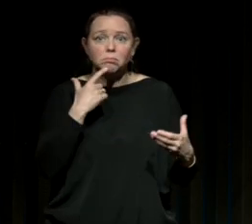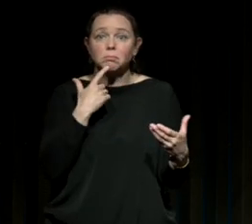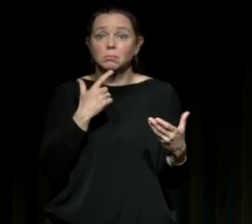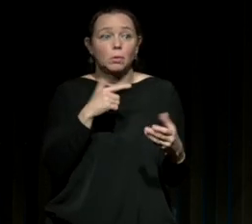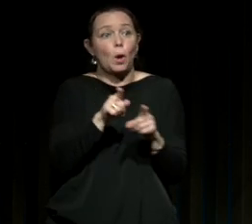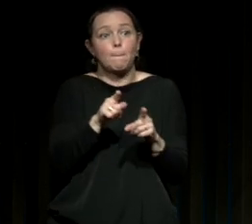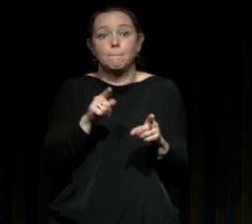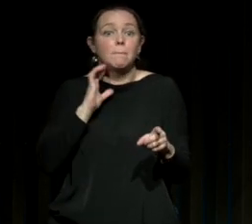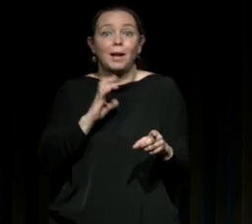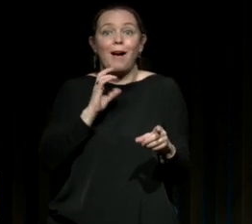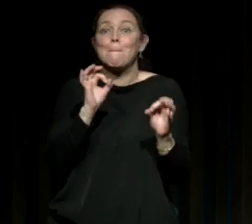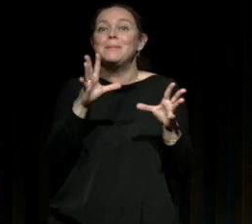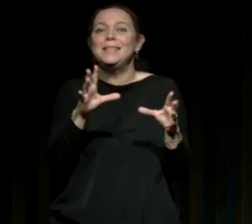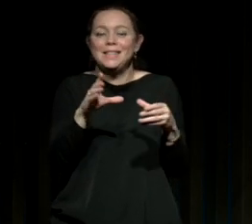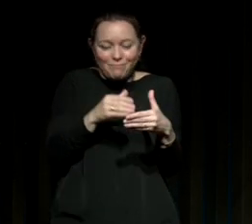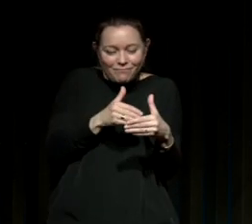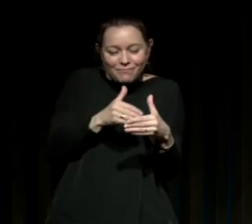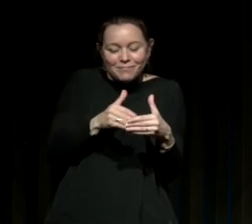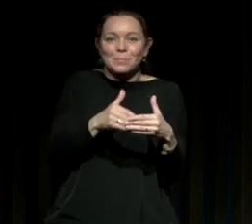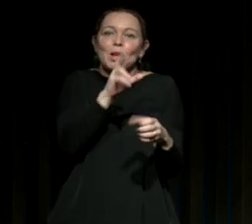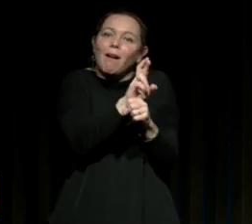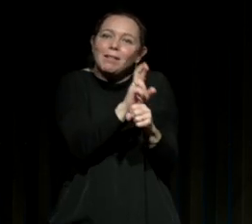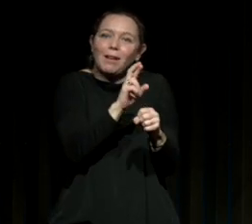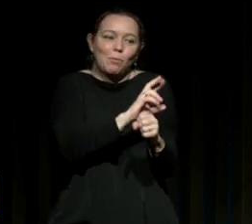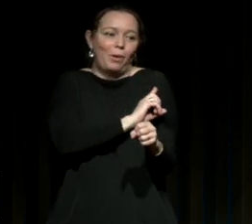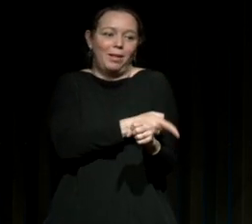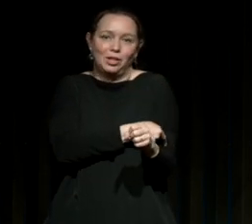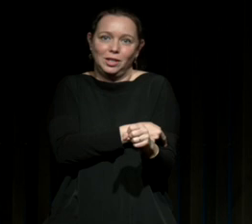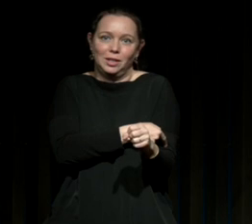énergétiques ça permet d'avoir des réserves énergétiques sous la forme des triglycérides